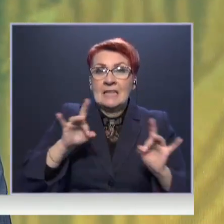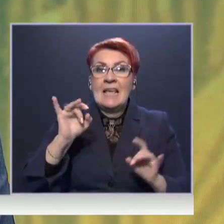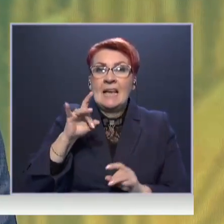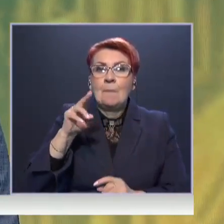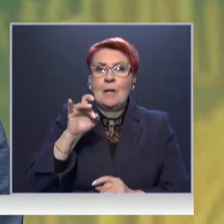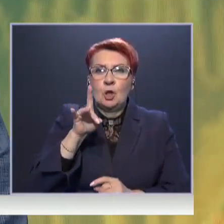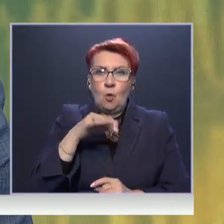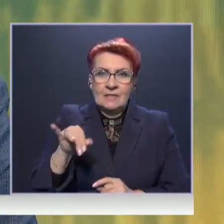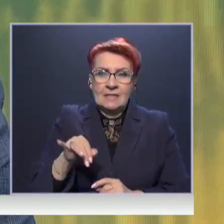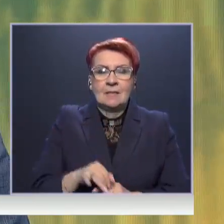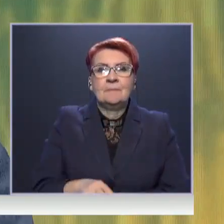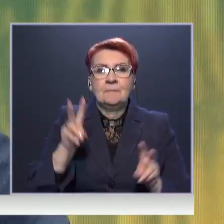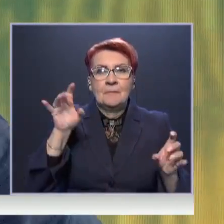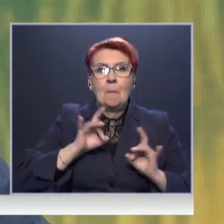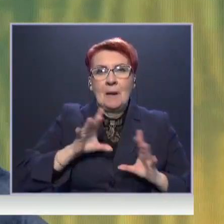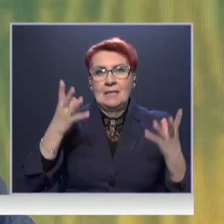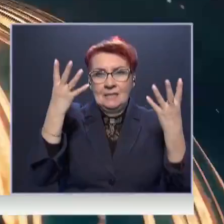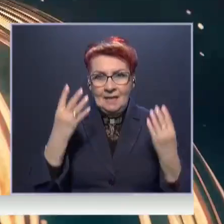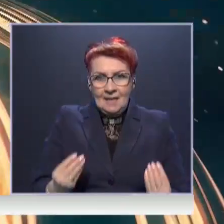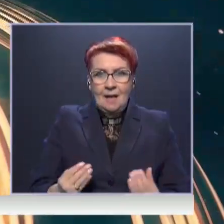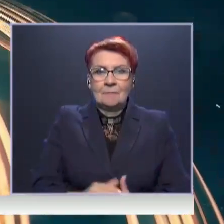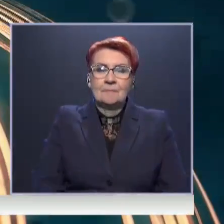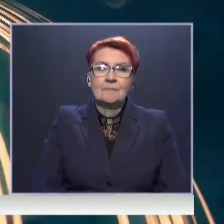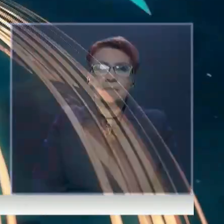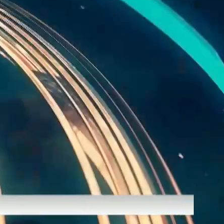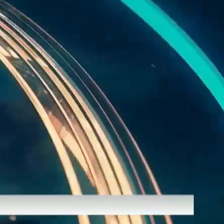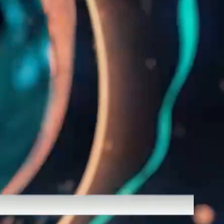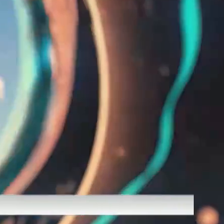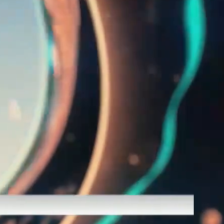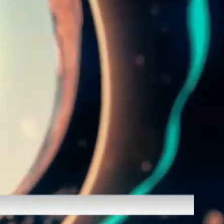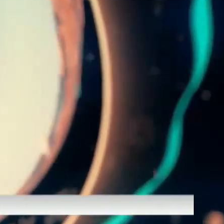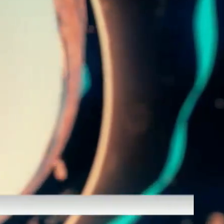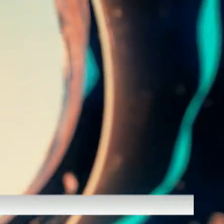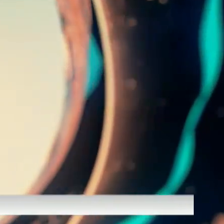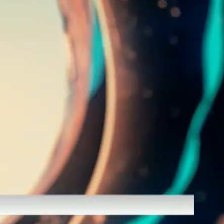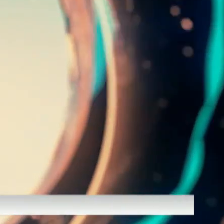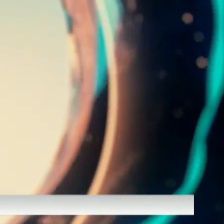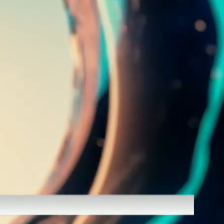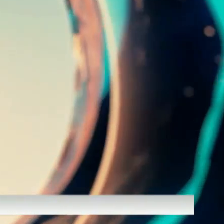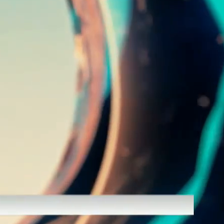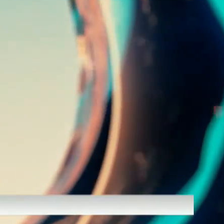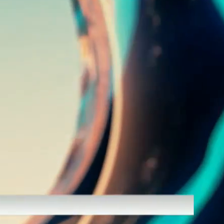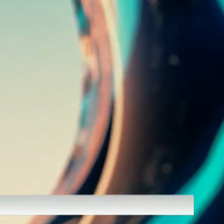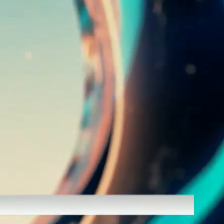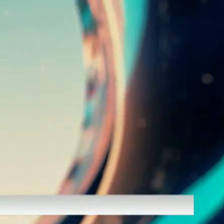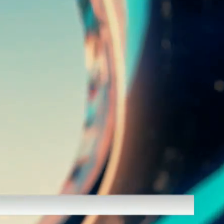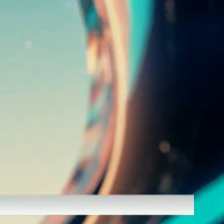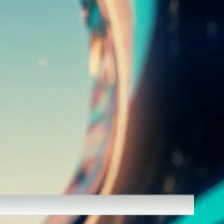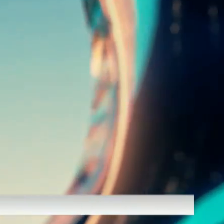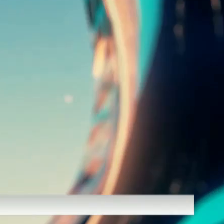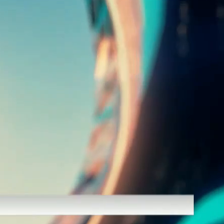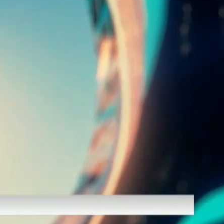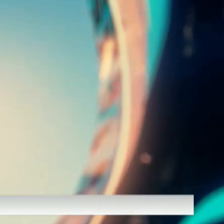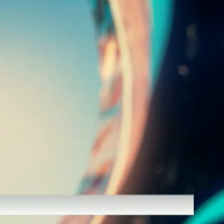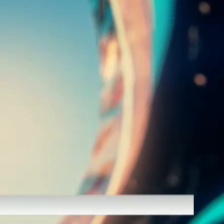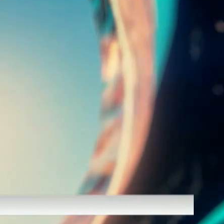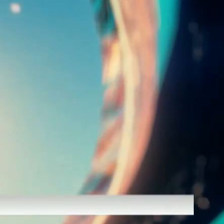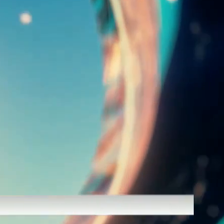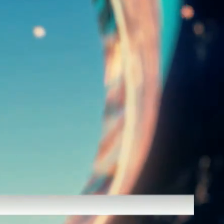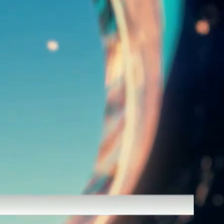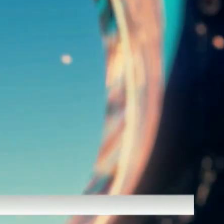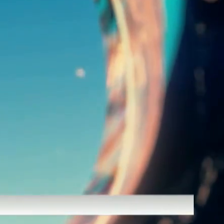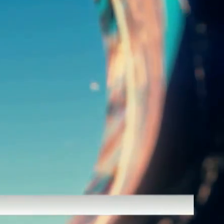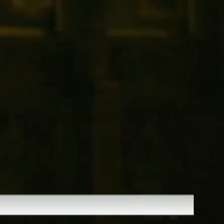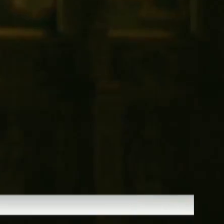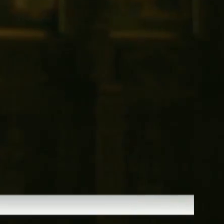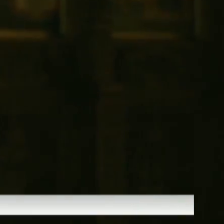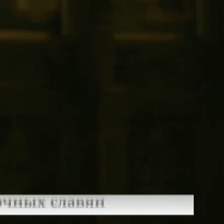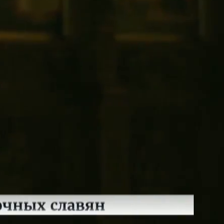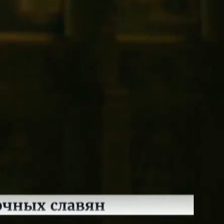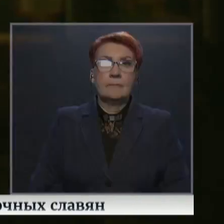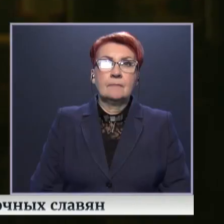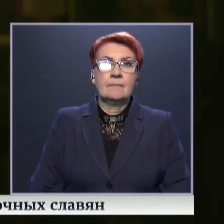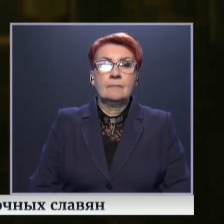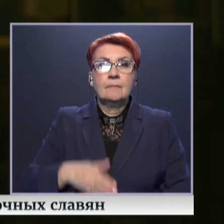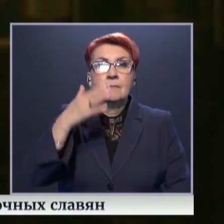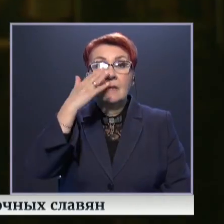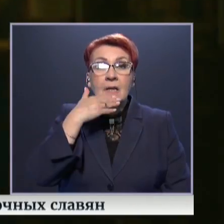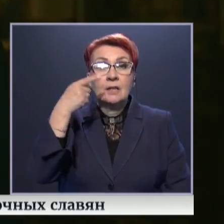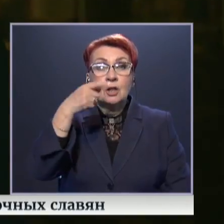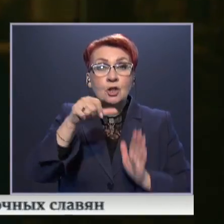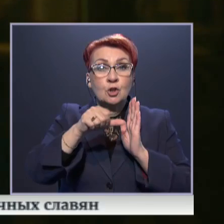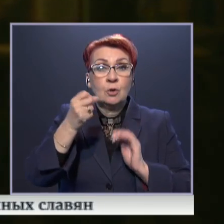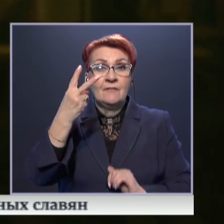в рубрике праздник Дня [музыка] лето 1612 года сулило